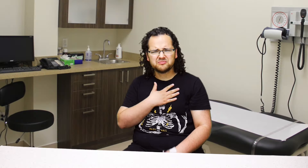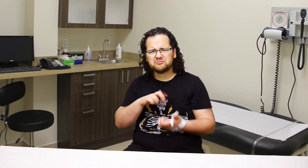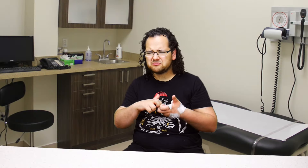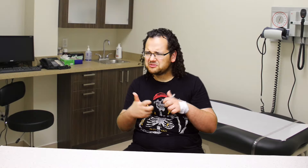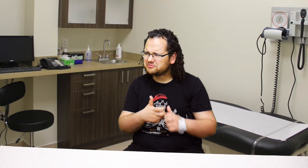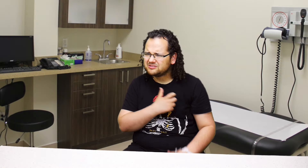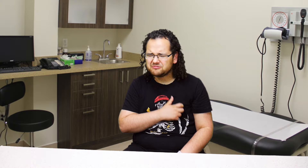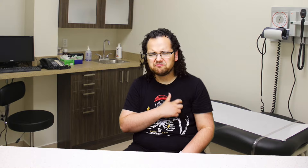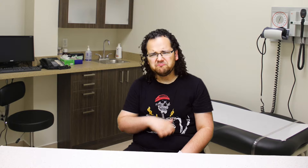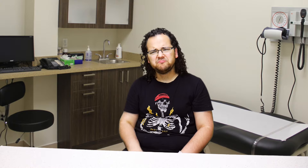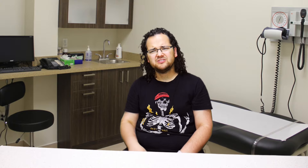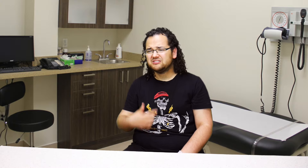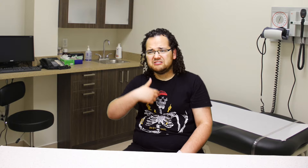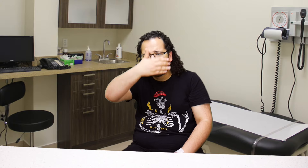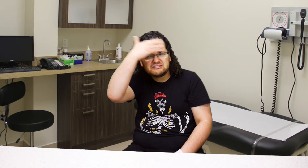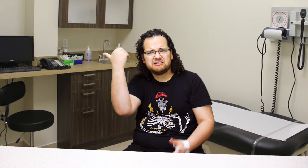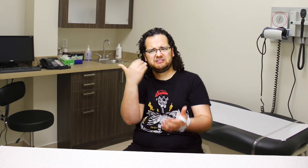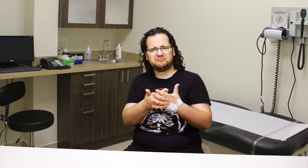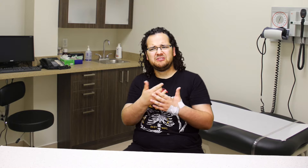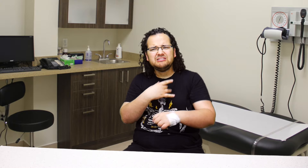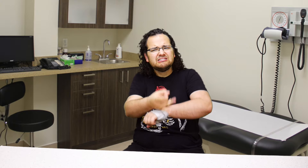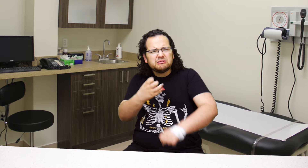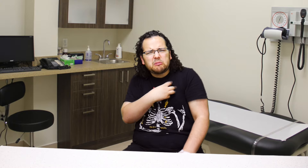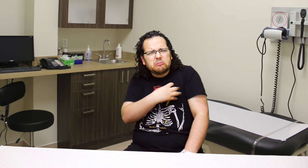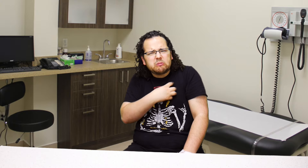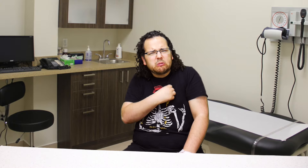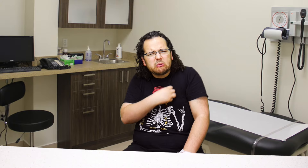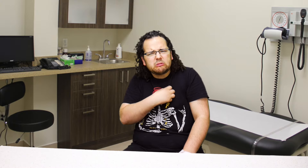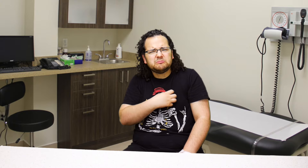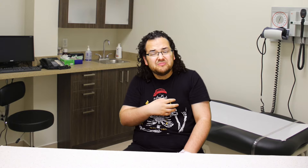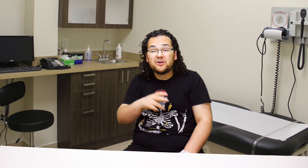Mam problemy z sercem. Nie wiem czemu mi szybko bije.